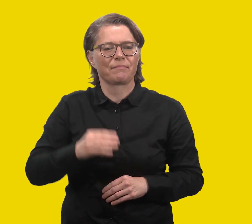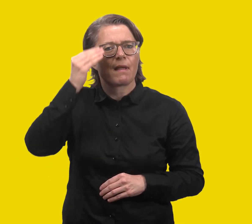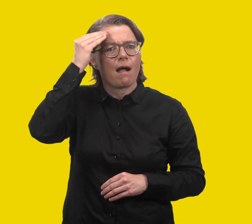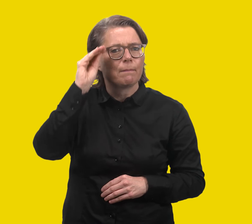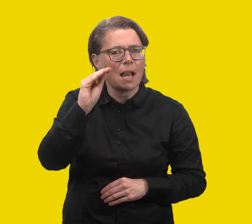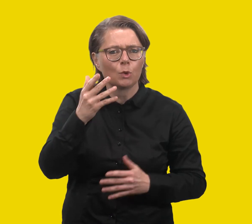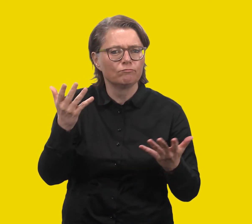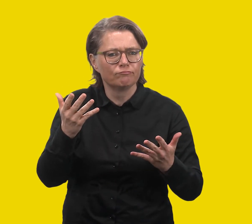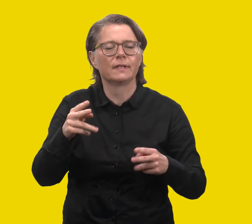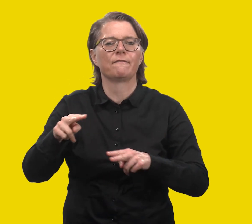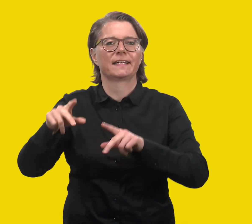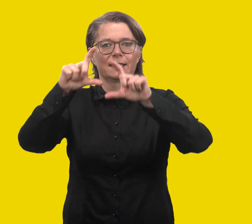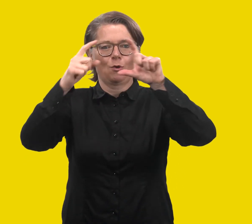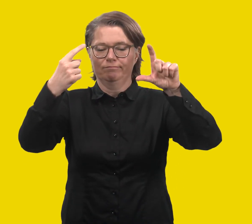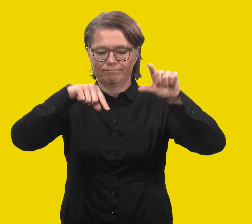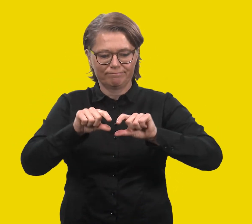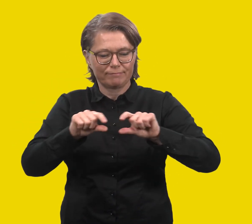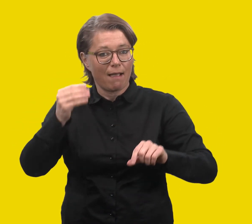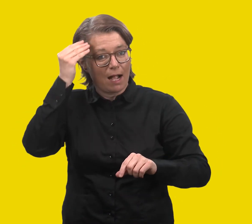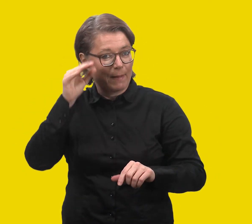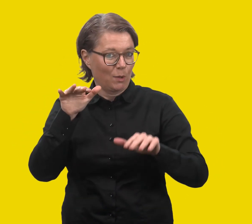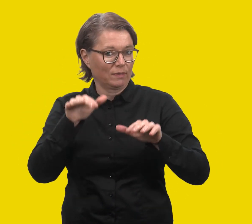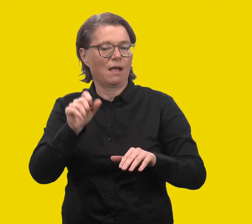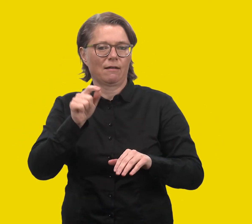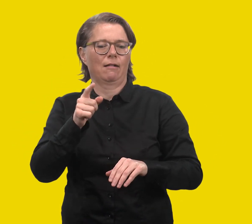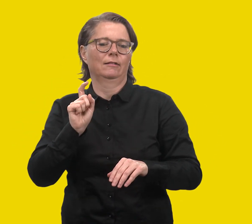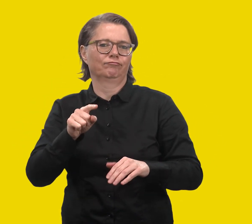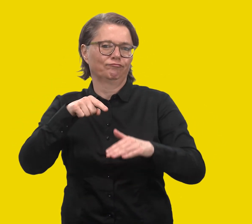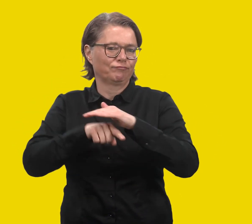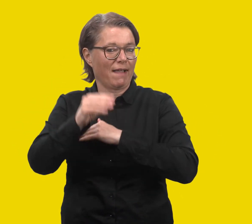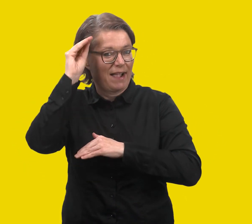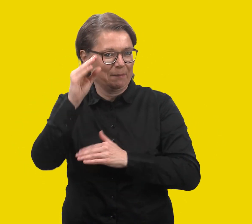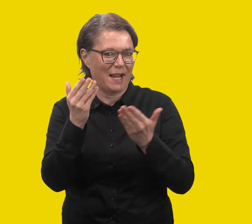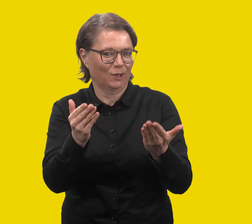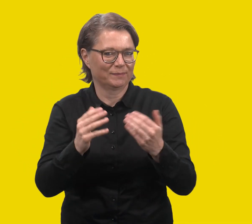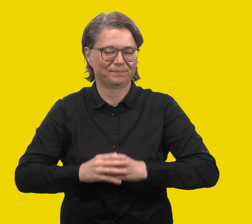Anmeldung? Den Link zum Anmelden findet ihr unter diesem Video.